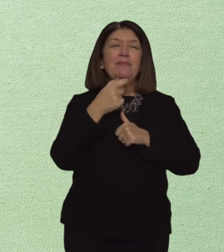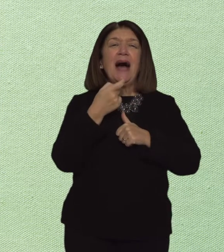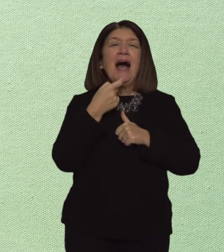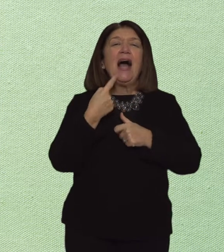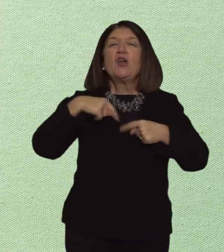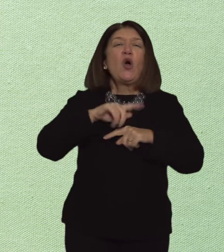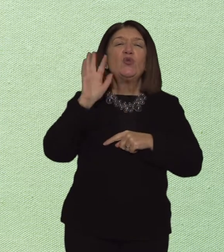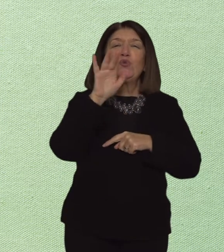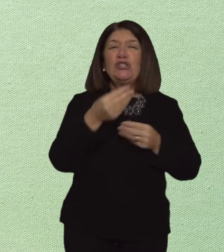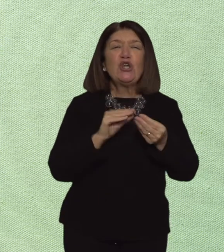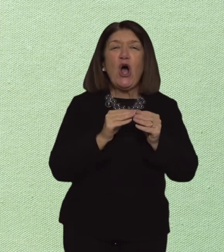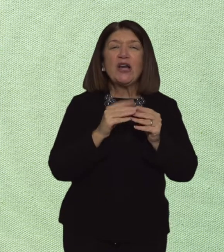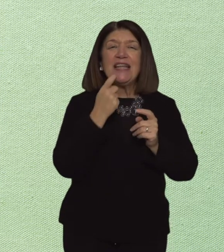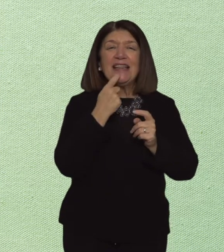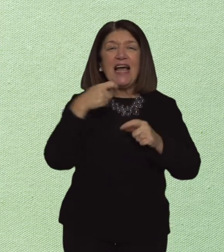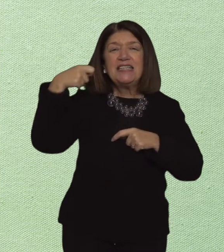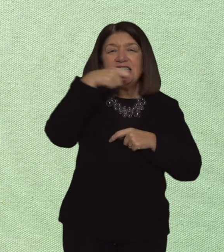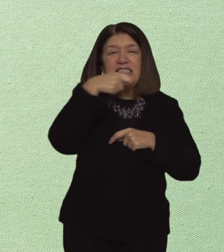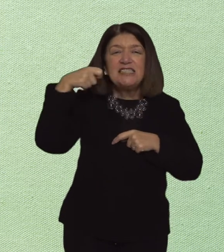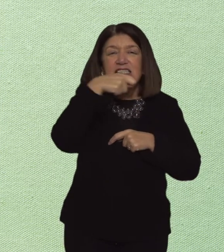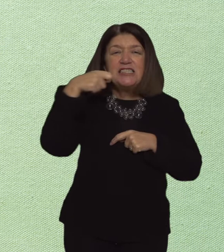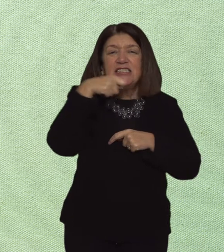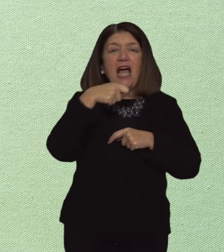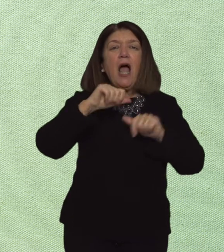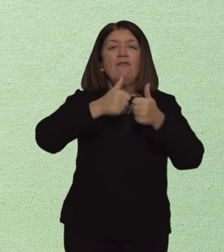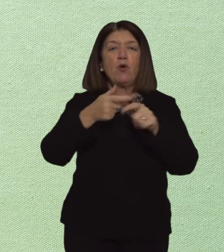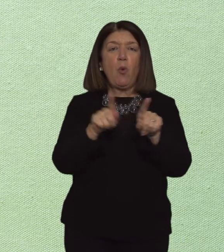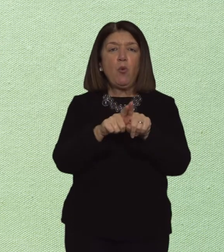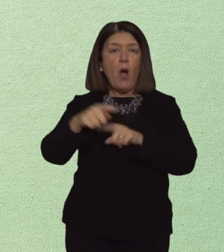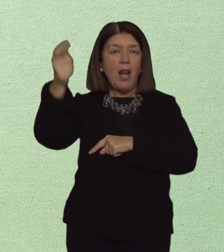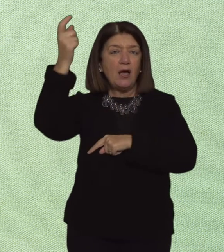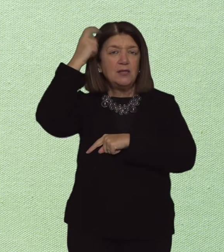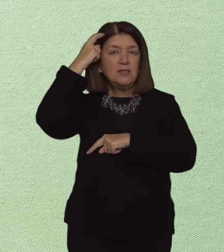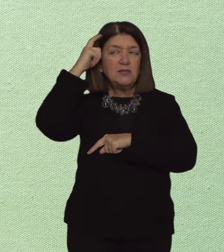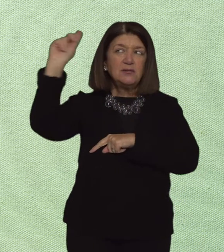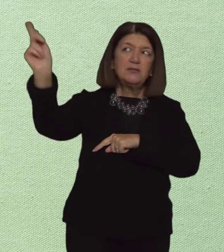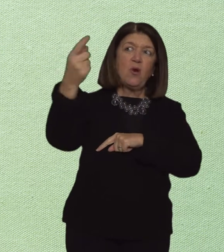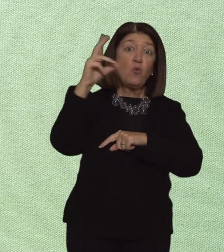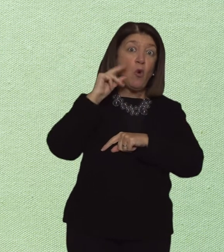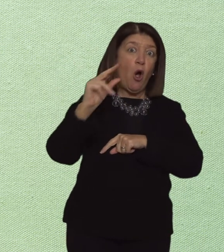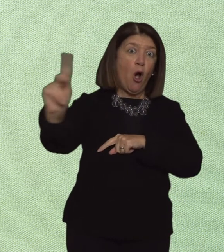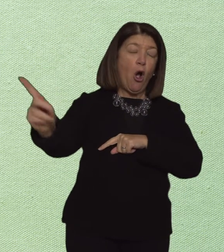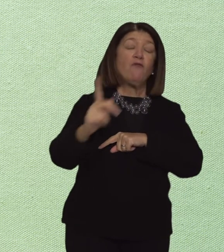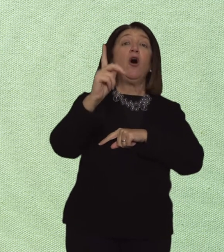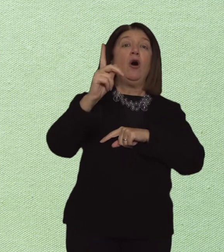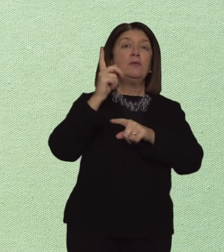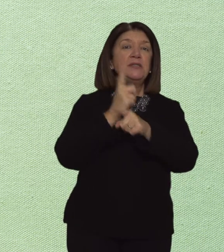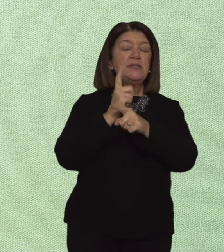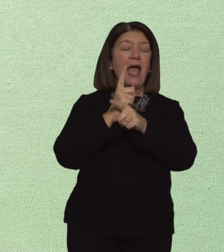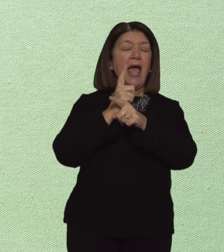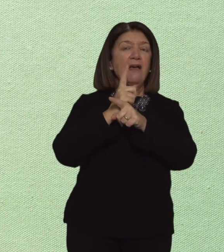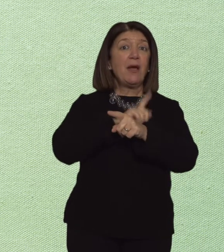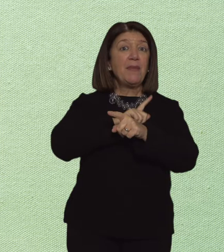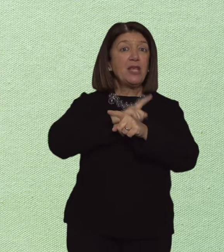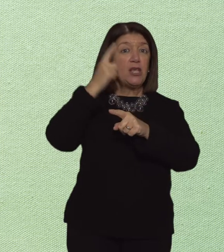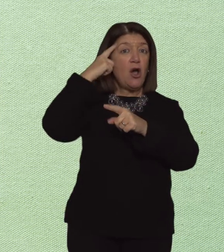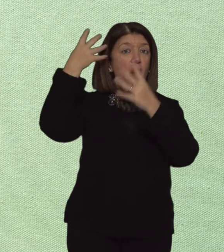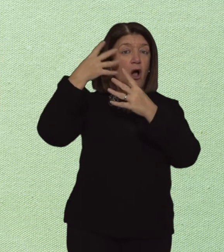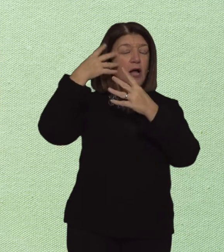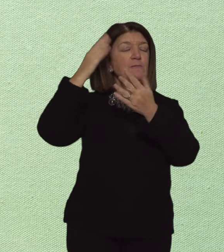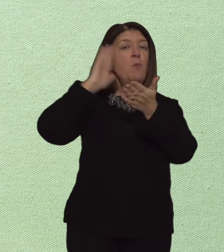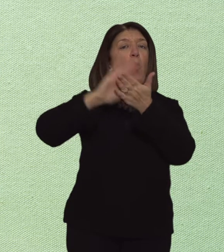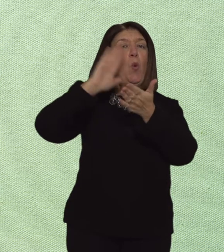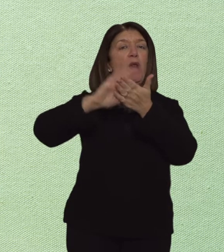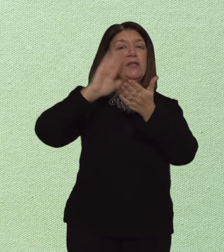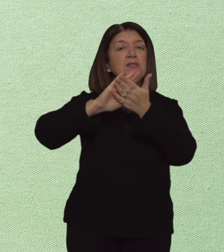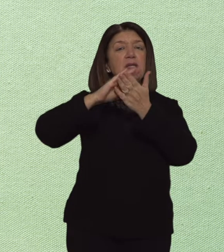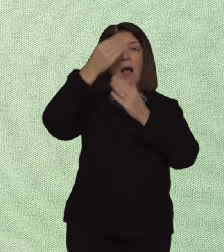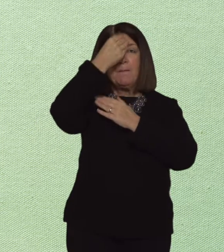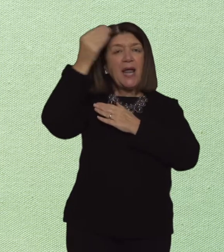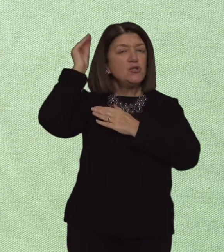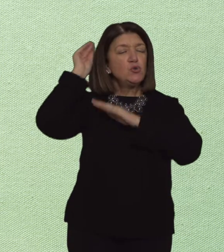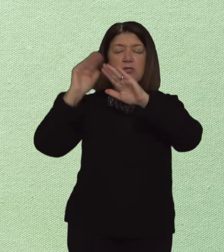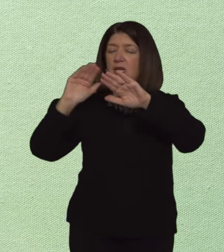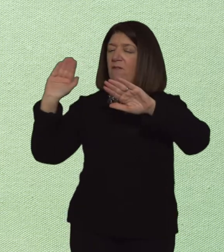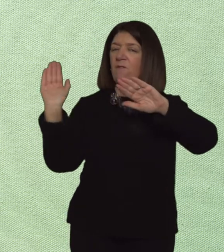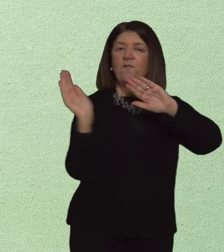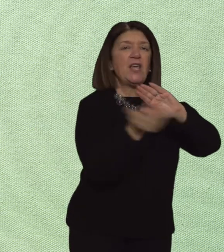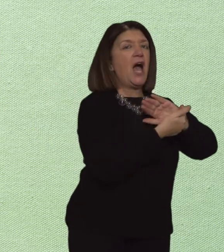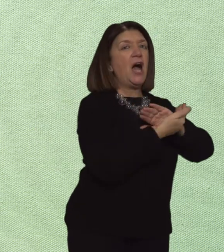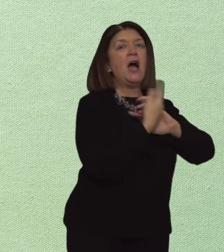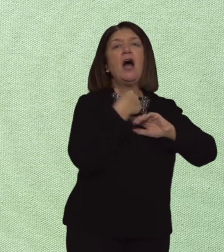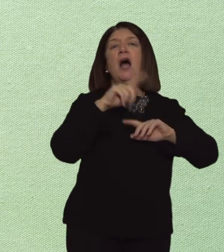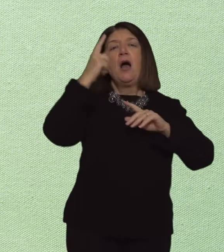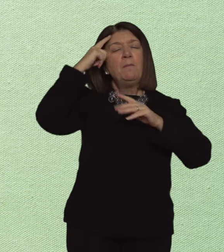va trattata e va sviluppata quotidianamente, costantemente, con cura e con frequenza.